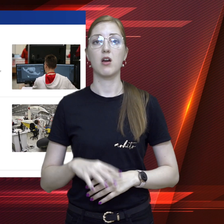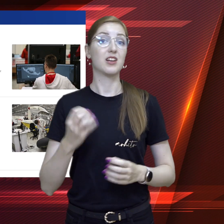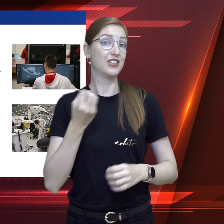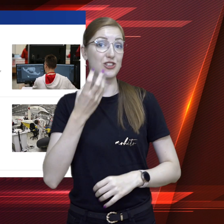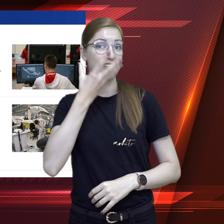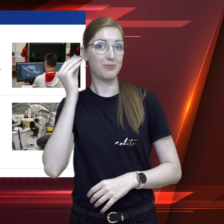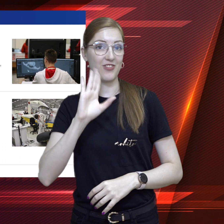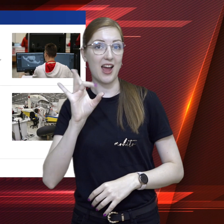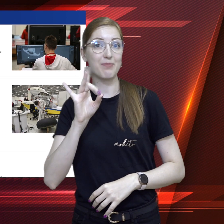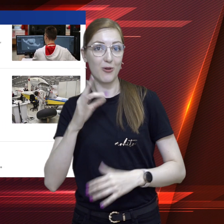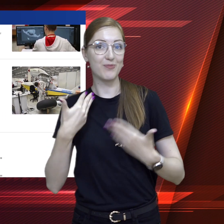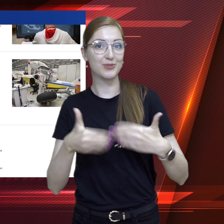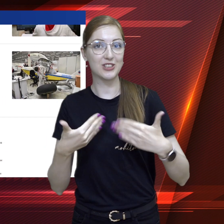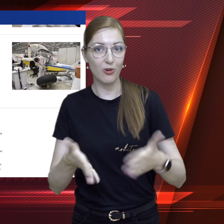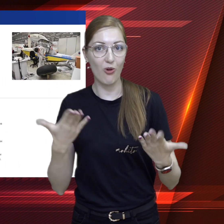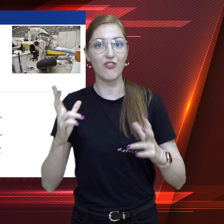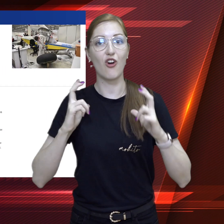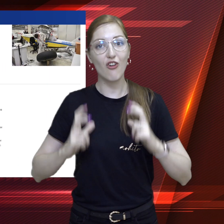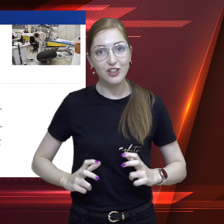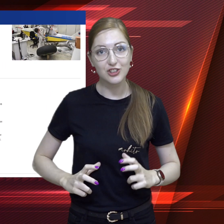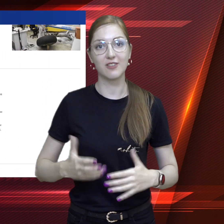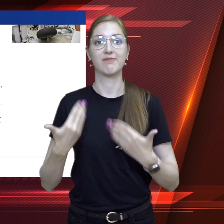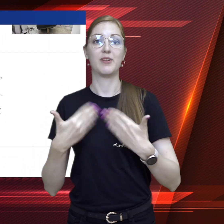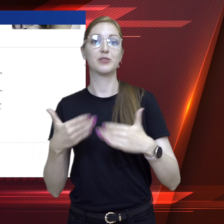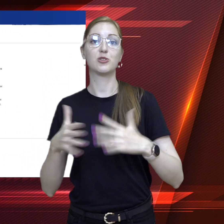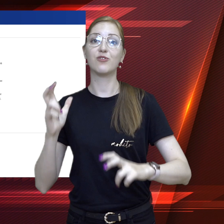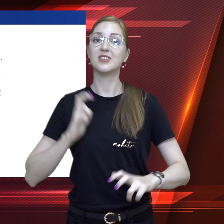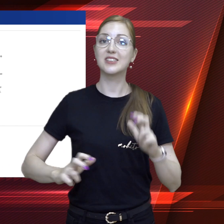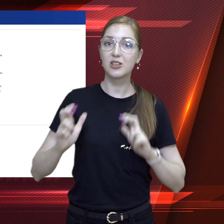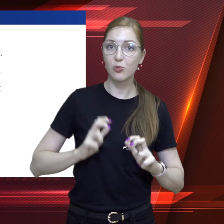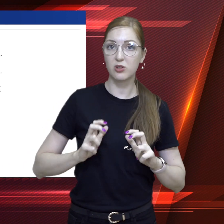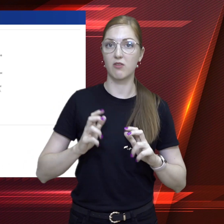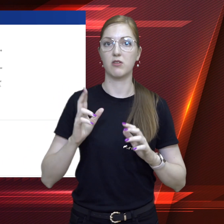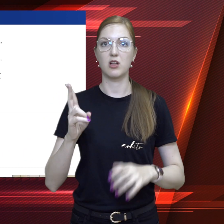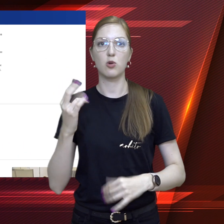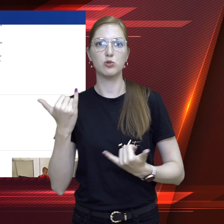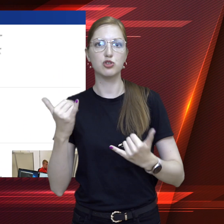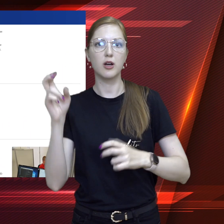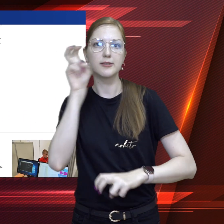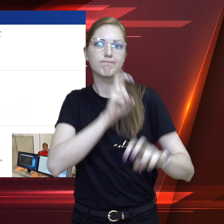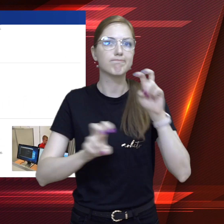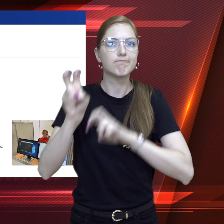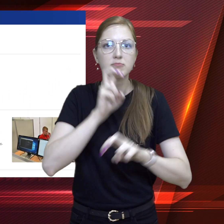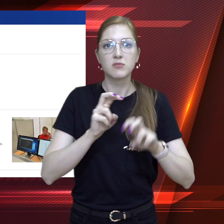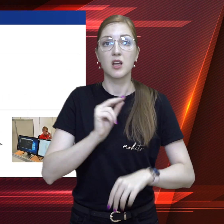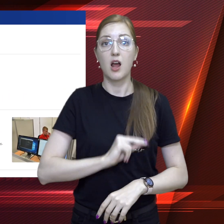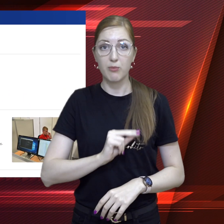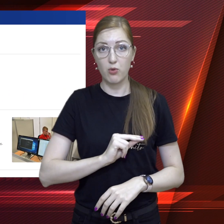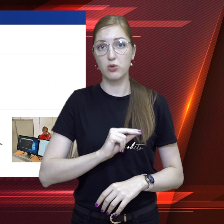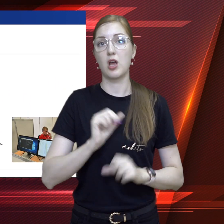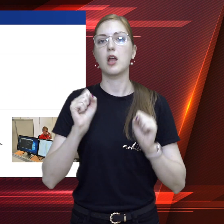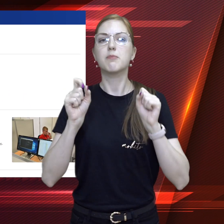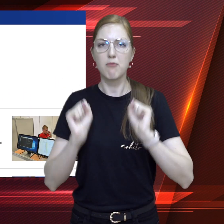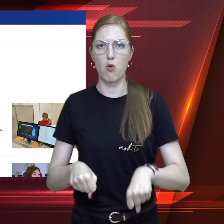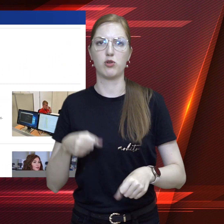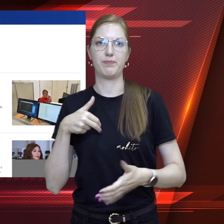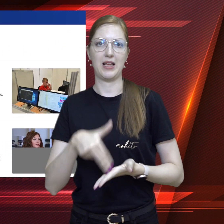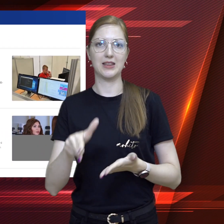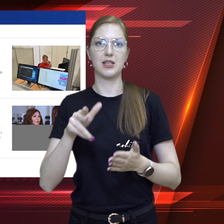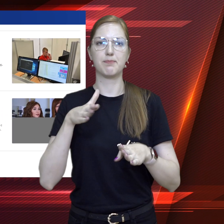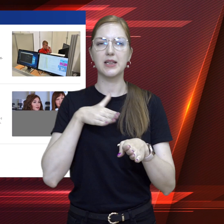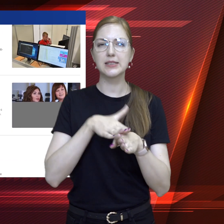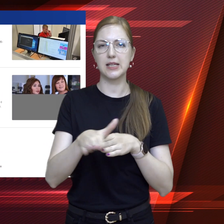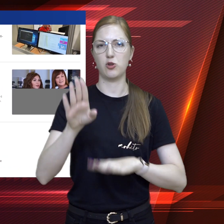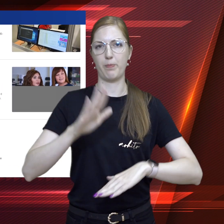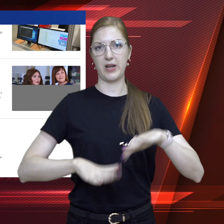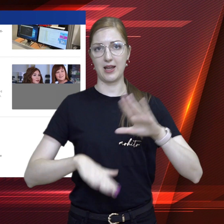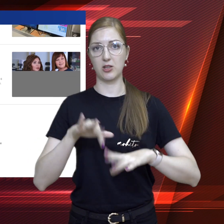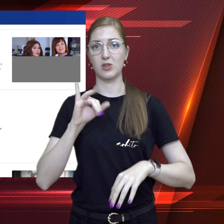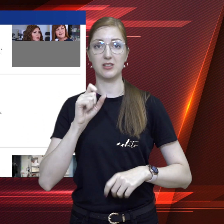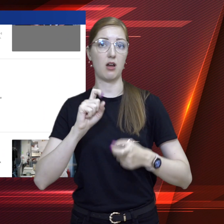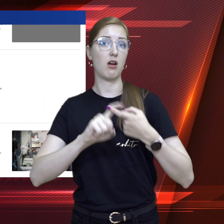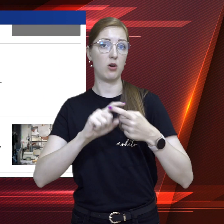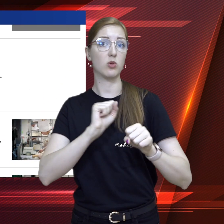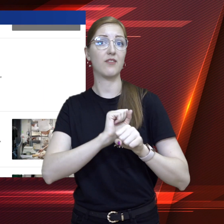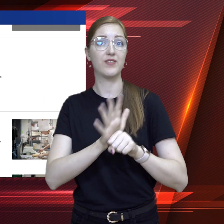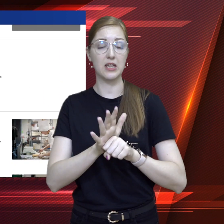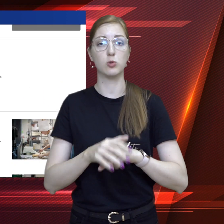Не забыли и про выпускников колледжей и вузов, которые не смогли пройти полноценную практику из-за коронавируса.